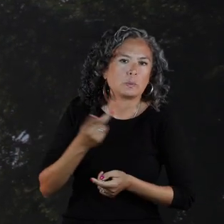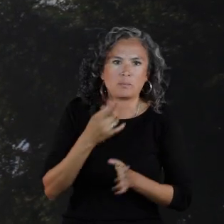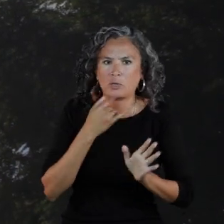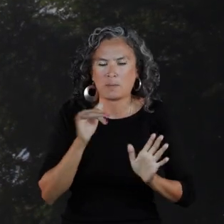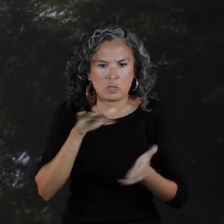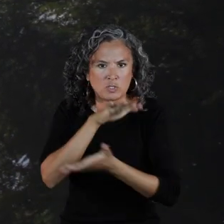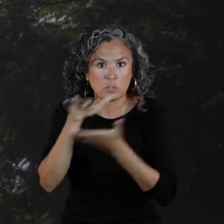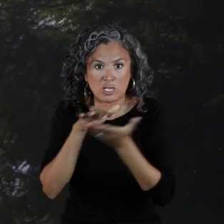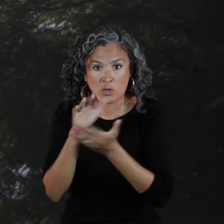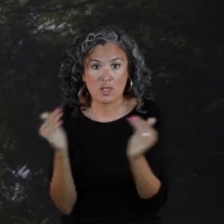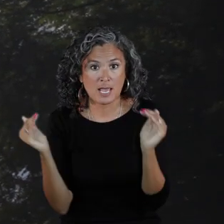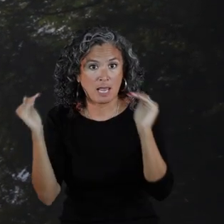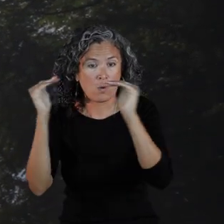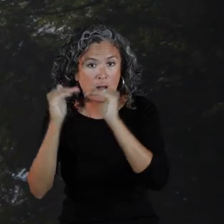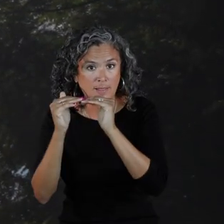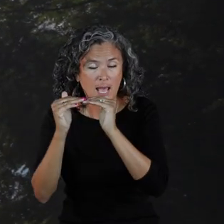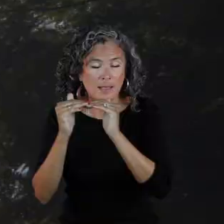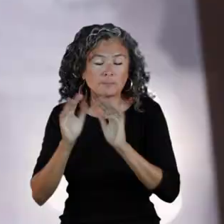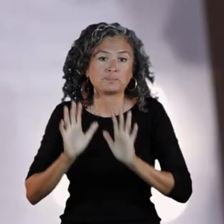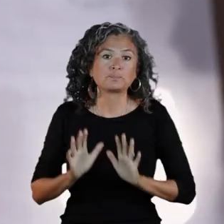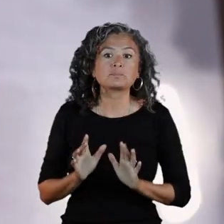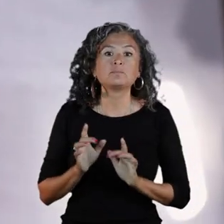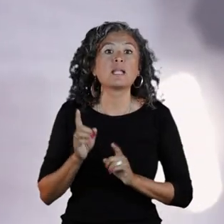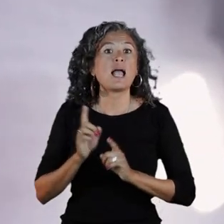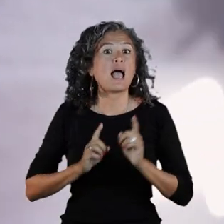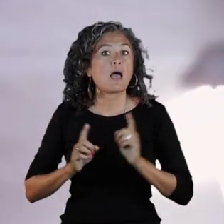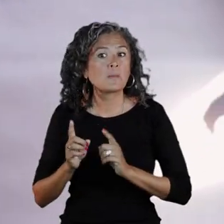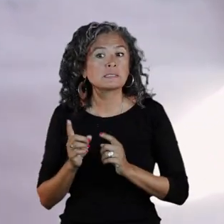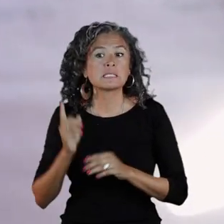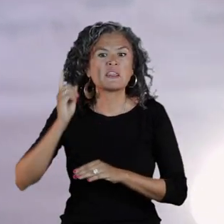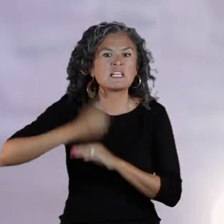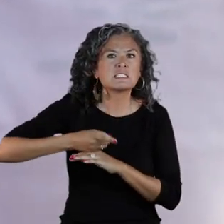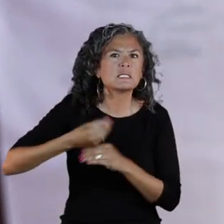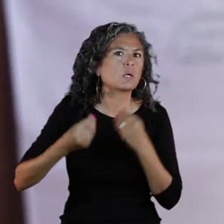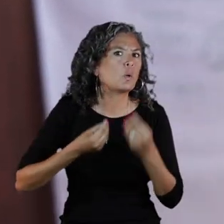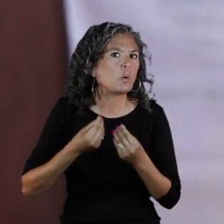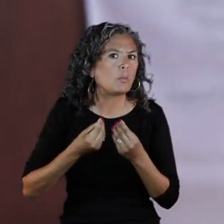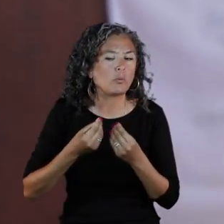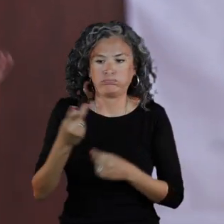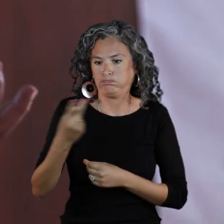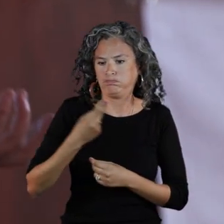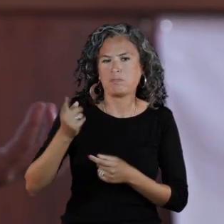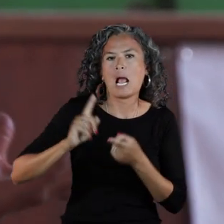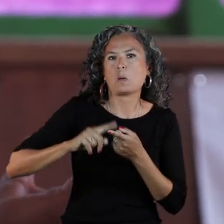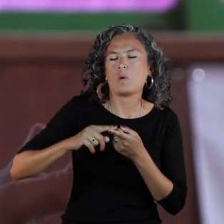Cuando hay una situación de igualdad, las decisiones se van a tomar a través de la